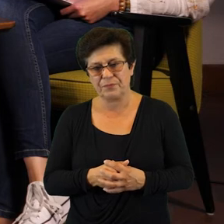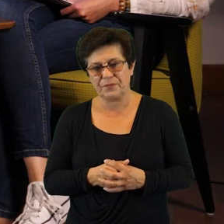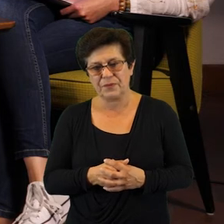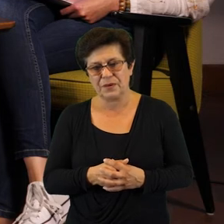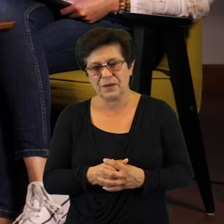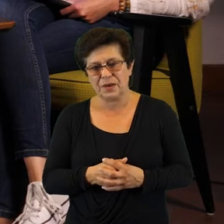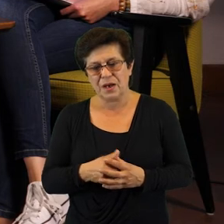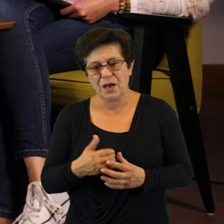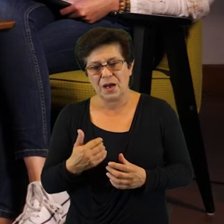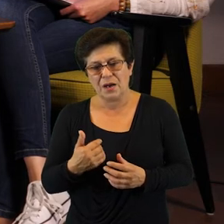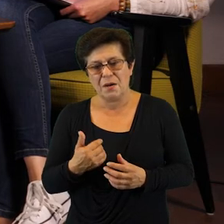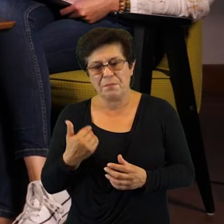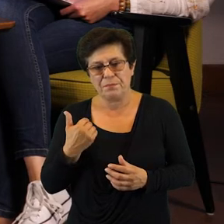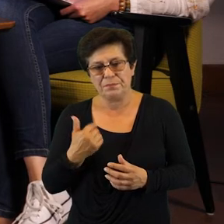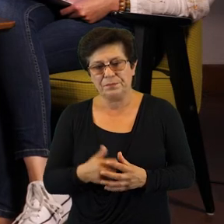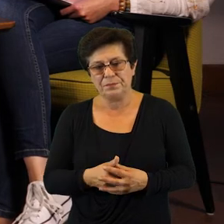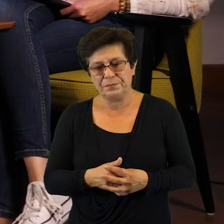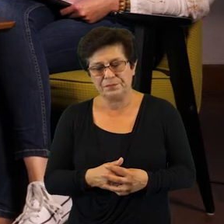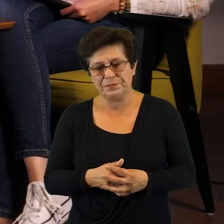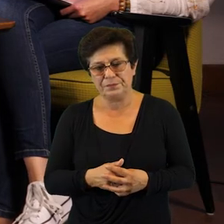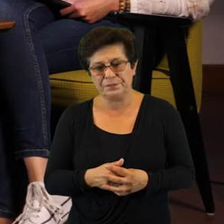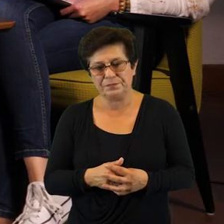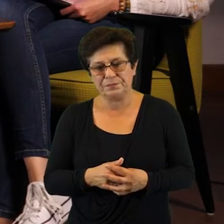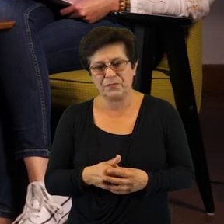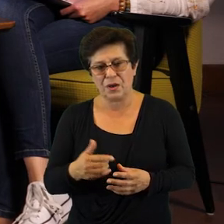I był jeszcze wydawca, imiennik pana Antoniego, Antoni Borman.